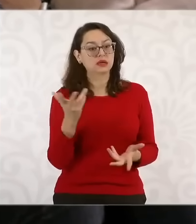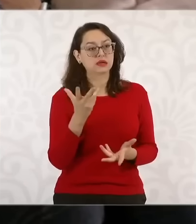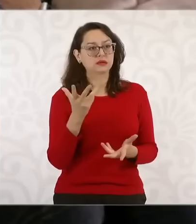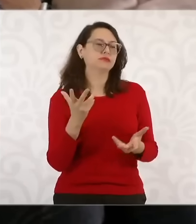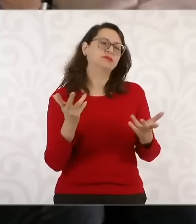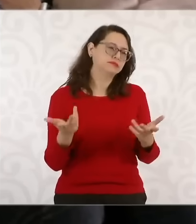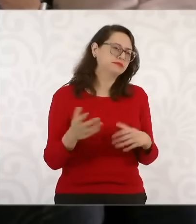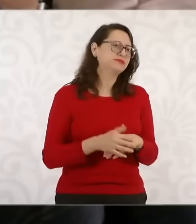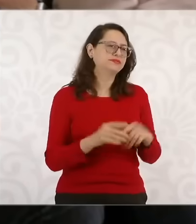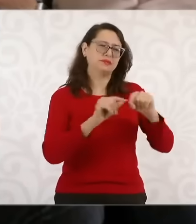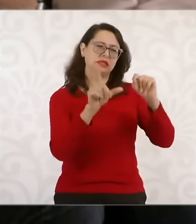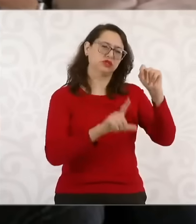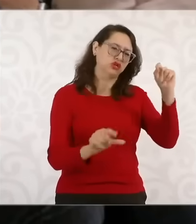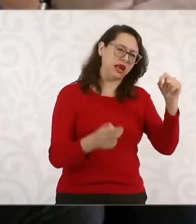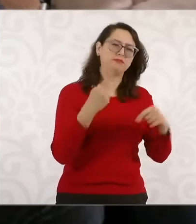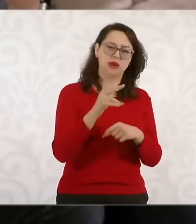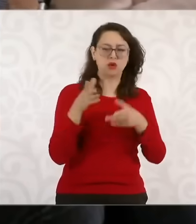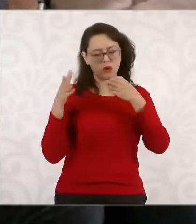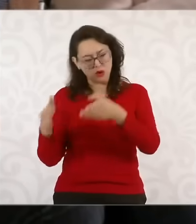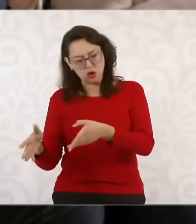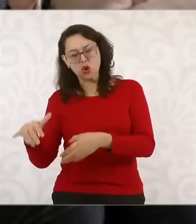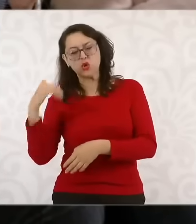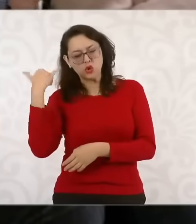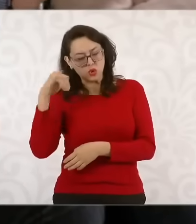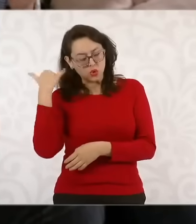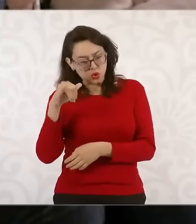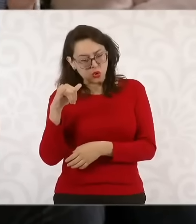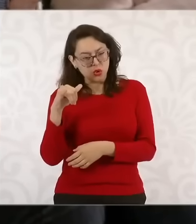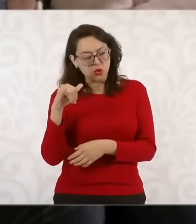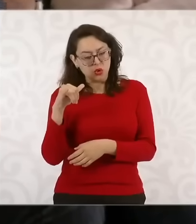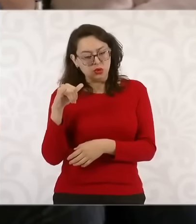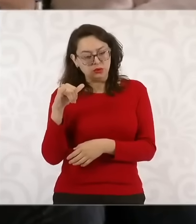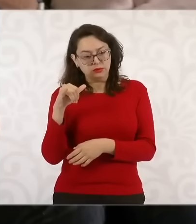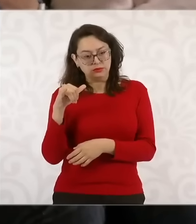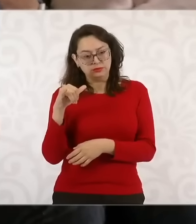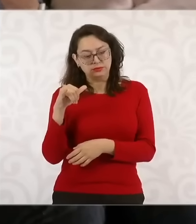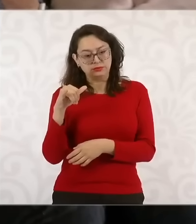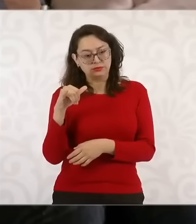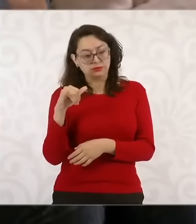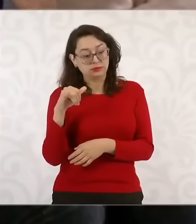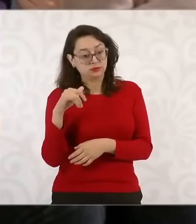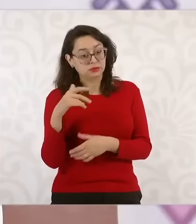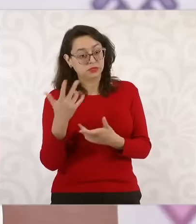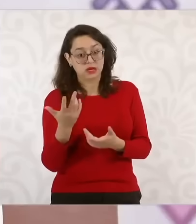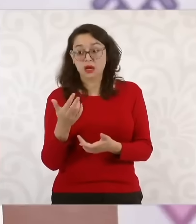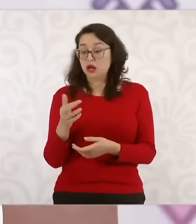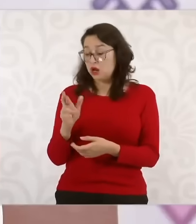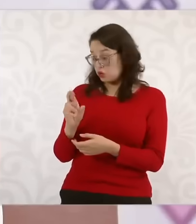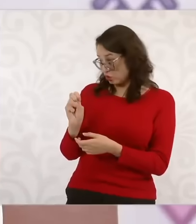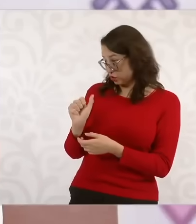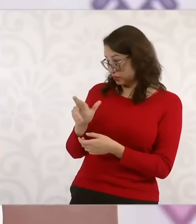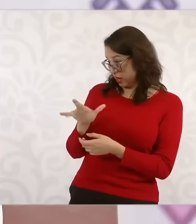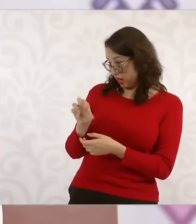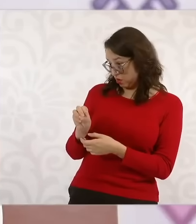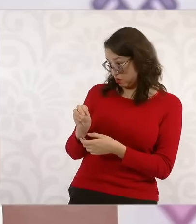digo en específico en Yucatán, si tienen una fecha aproximada, ¿cuándo estarán estos en Exactamente?